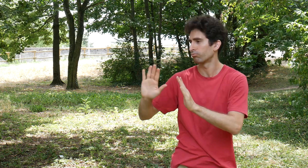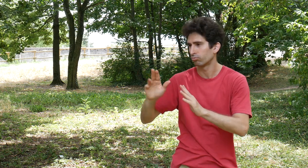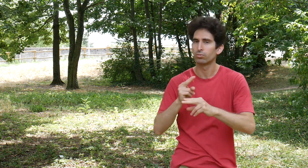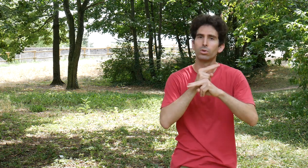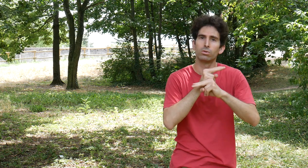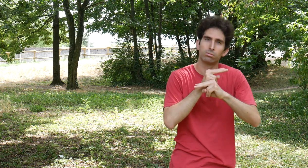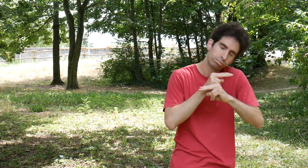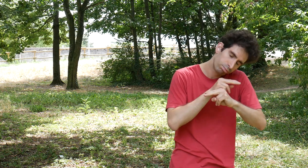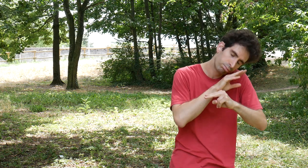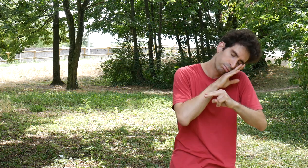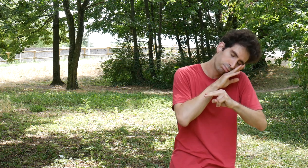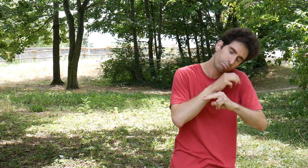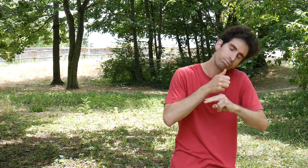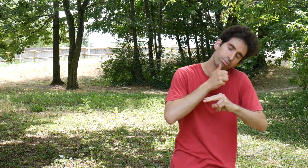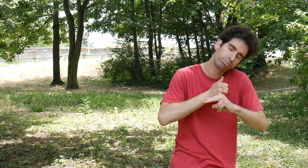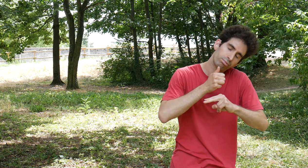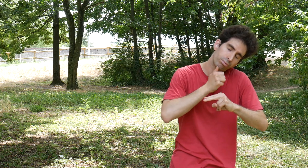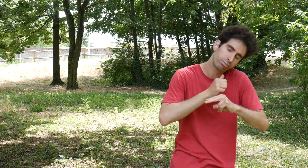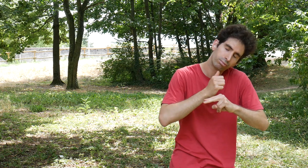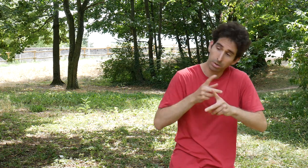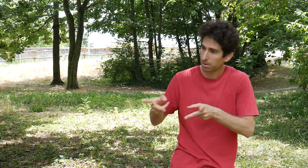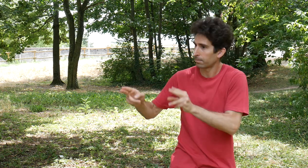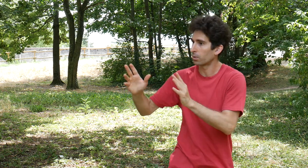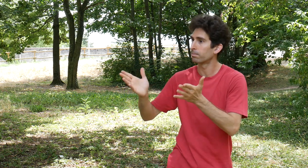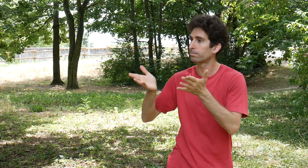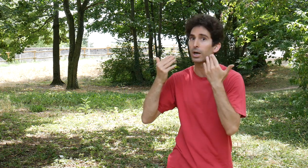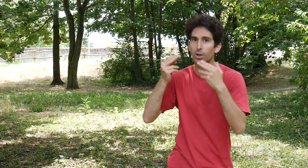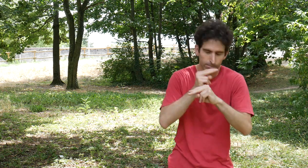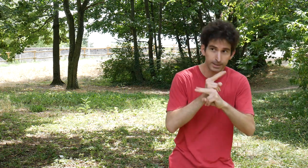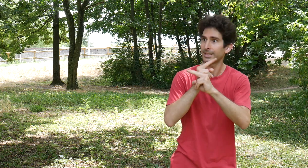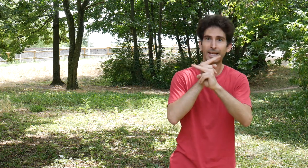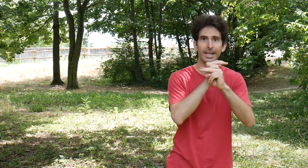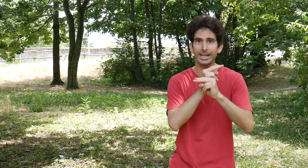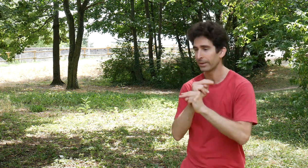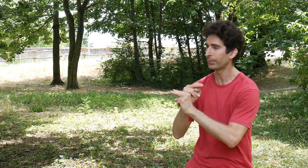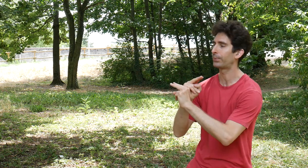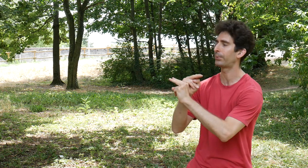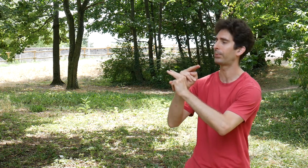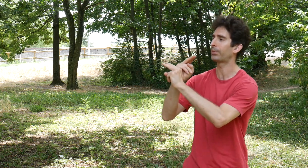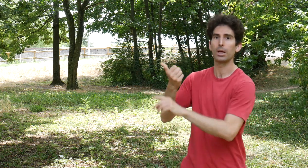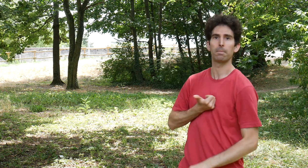L'abeille hiberne alors en attendant le printemps. Là, elle sort de la galerie,